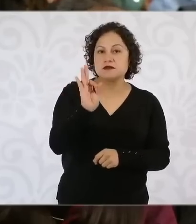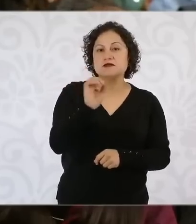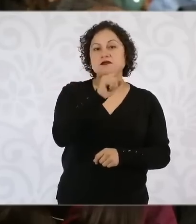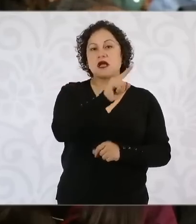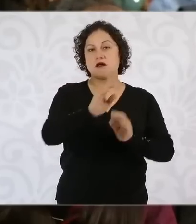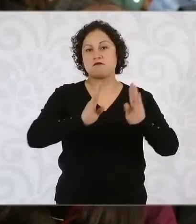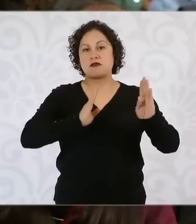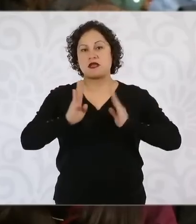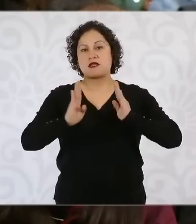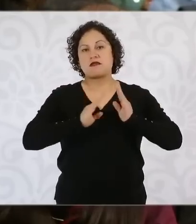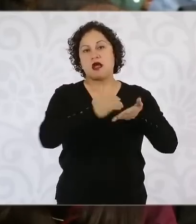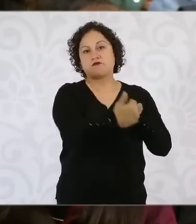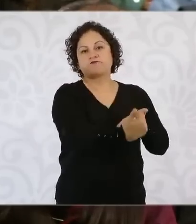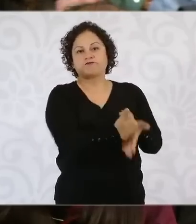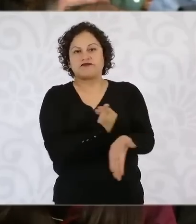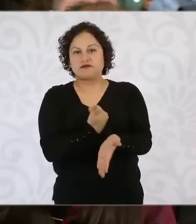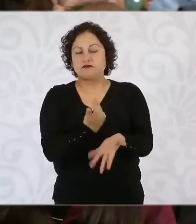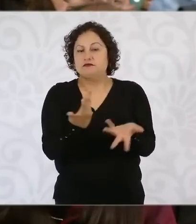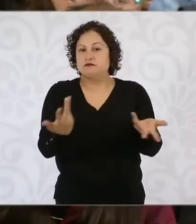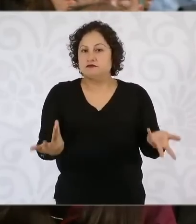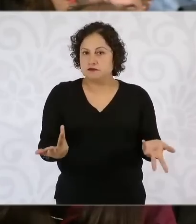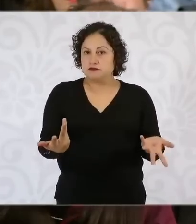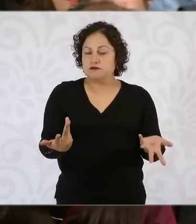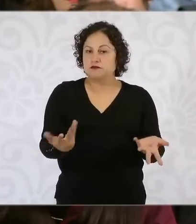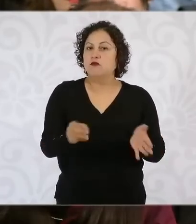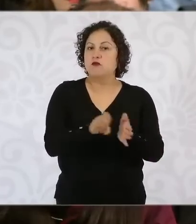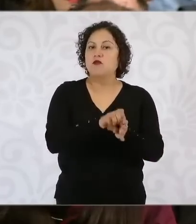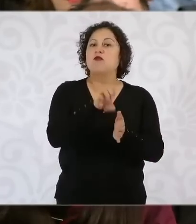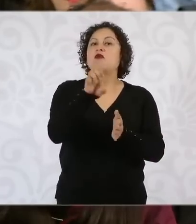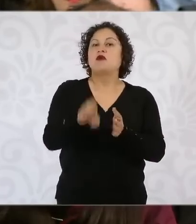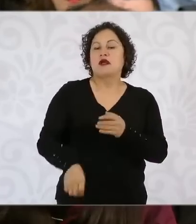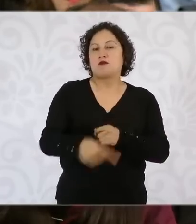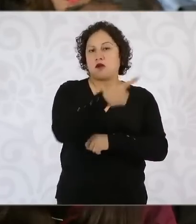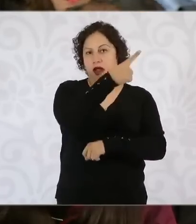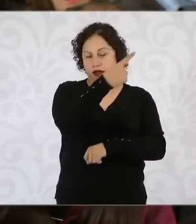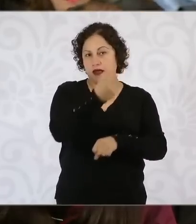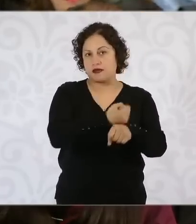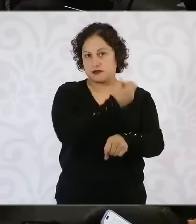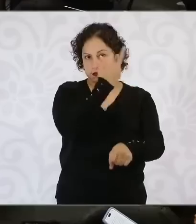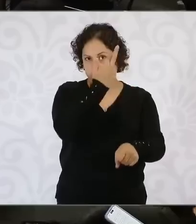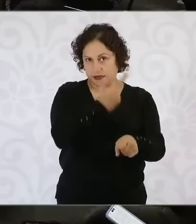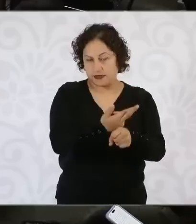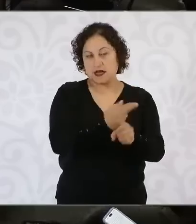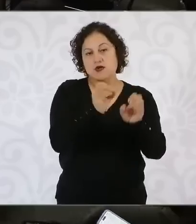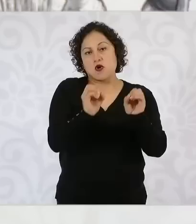como lo mencionó el Secretario de Defensa de Estados Unidos o elon MK No pues eso nunca